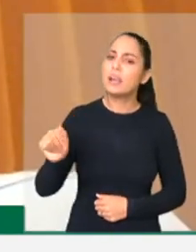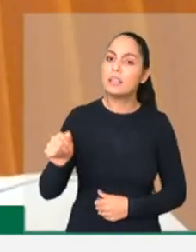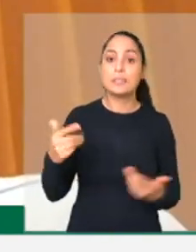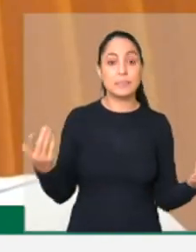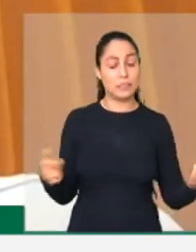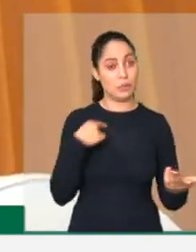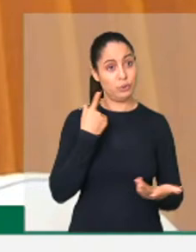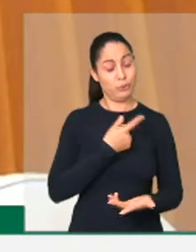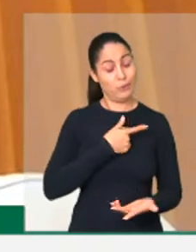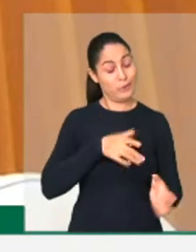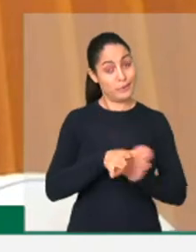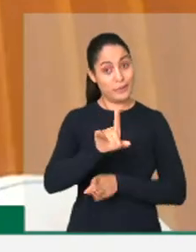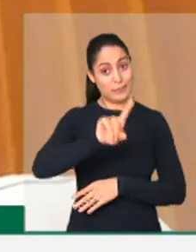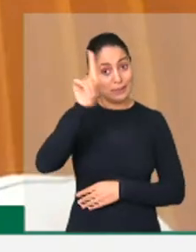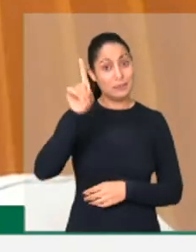PROVISÓRIA NÓS TÍNHAMOS UMA